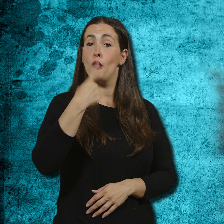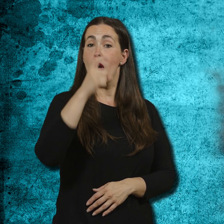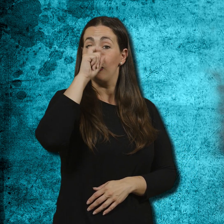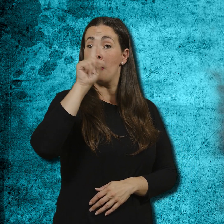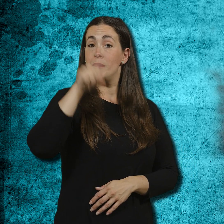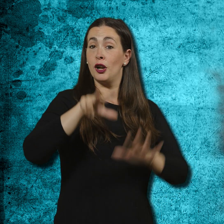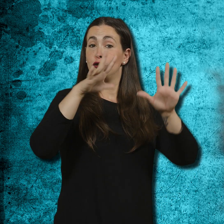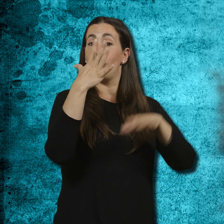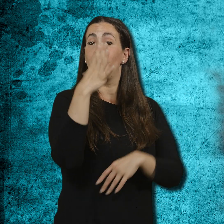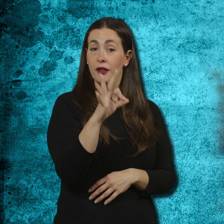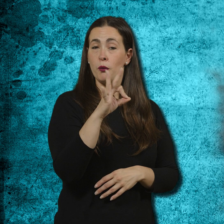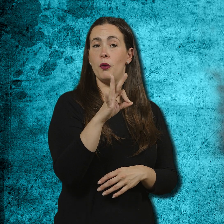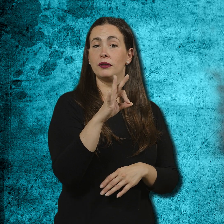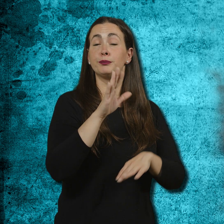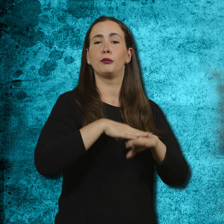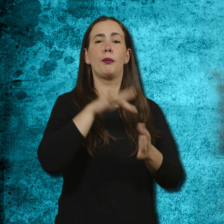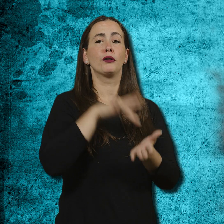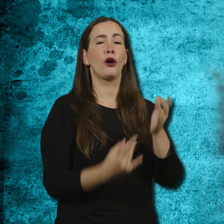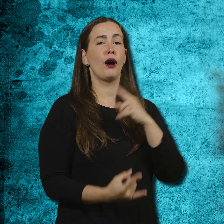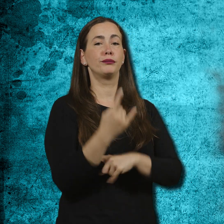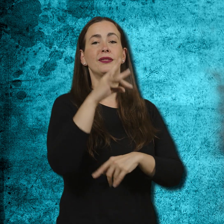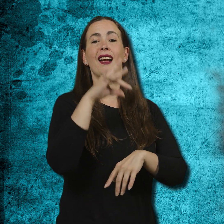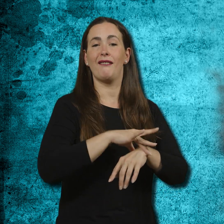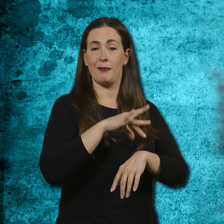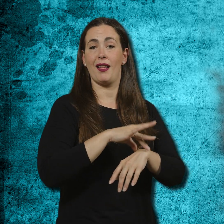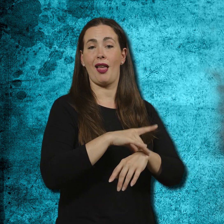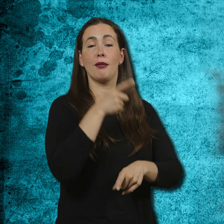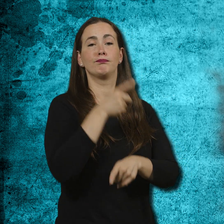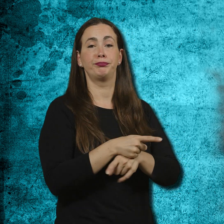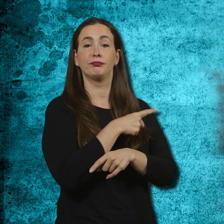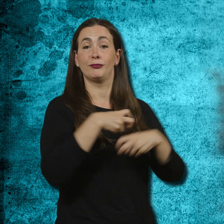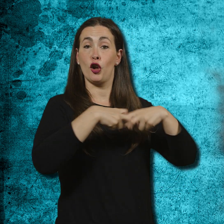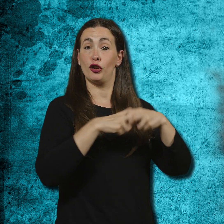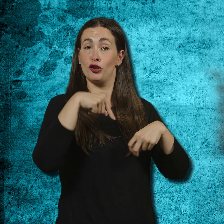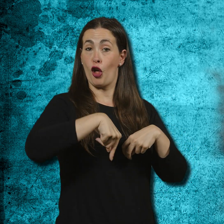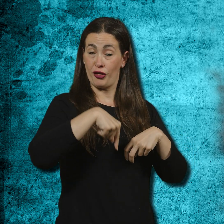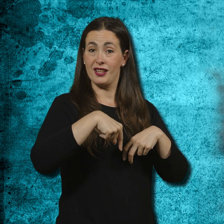En 1850, arran d'una obligada convalescència per una operació de genoll a Barcelona,